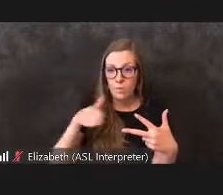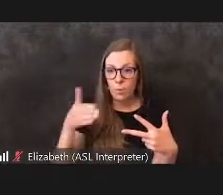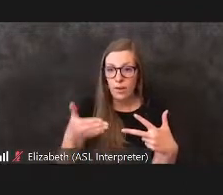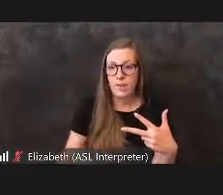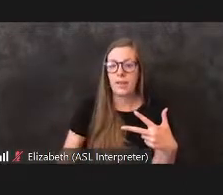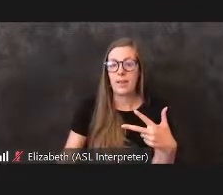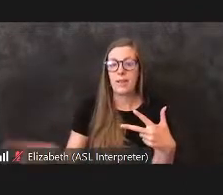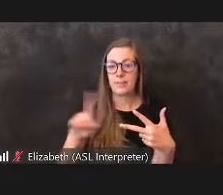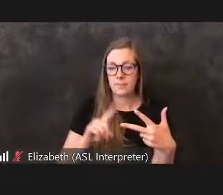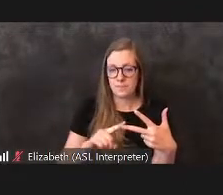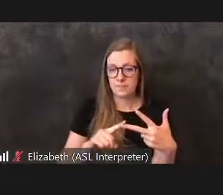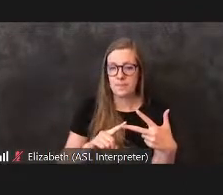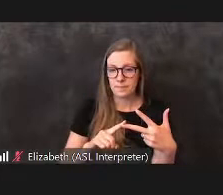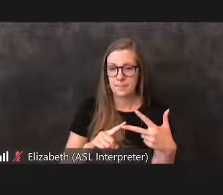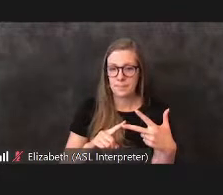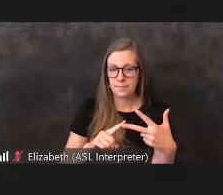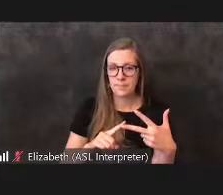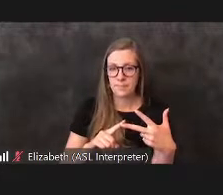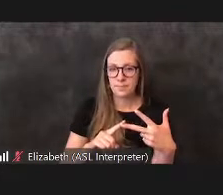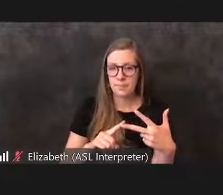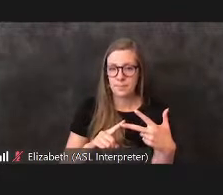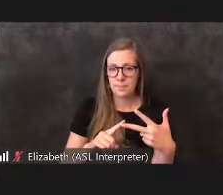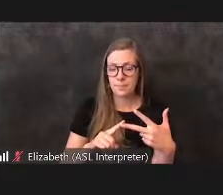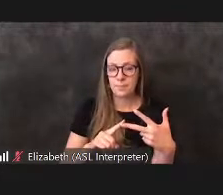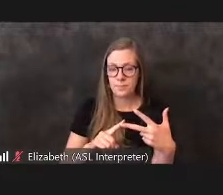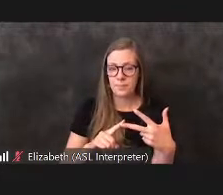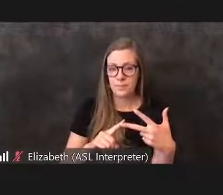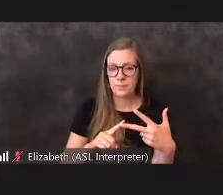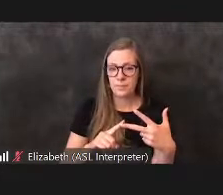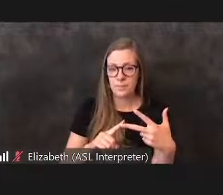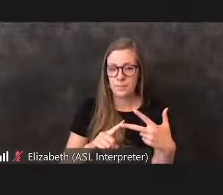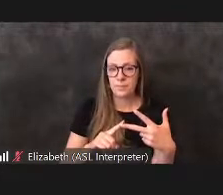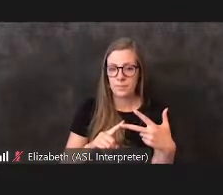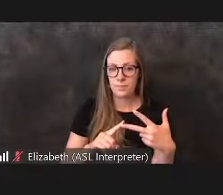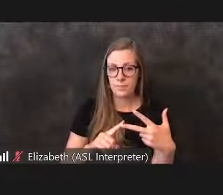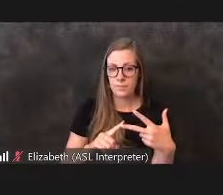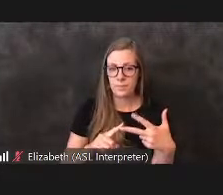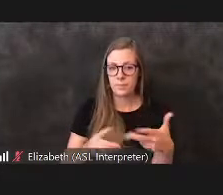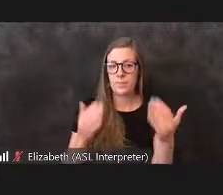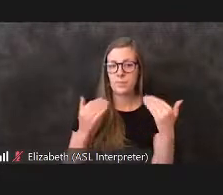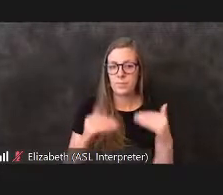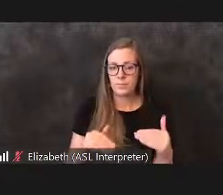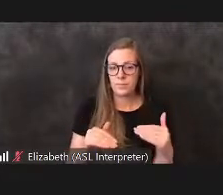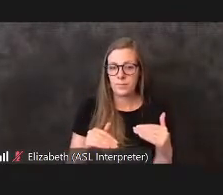y los hispanos no residentes de sobredosis de doces y otras causas